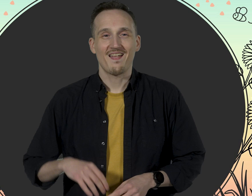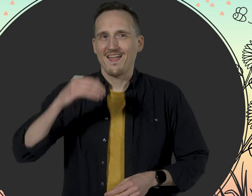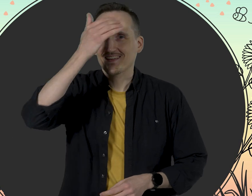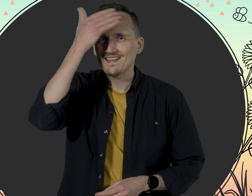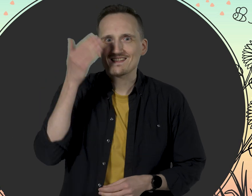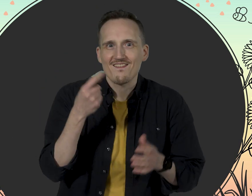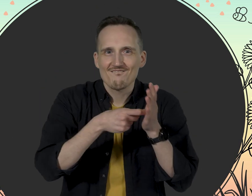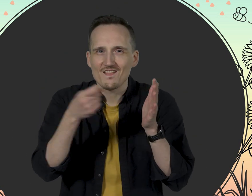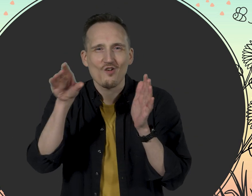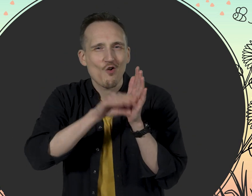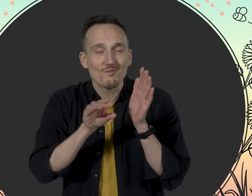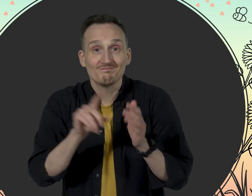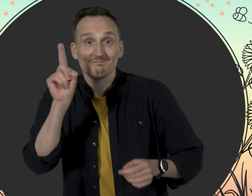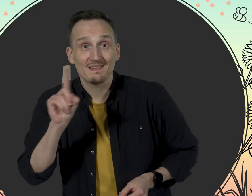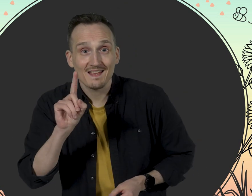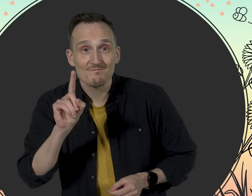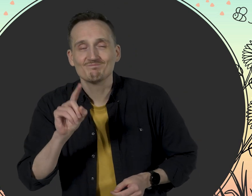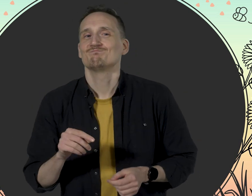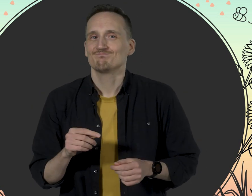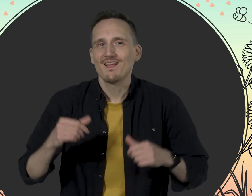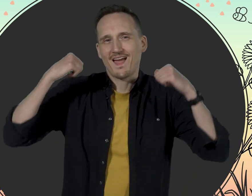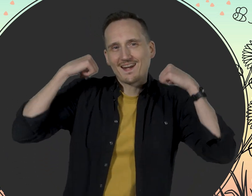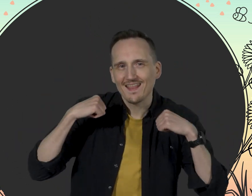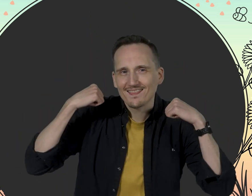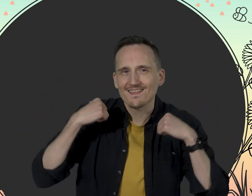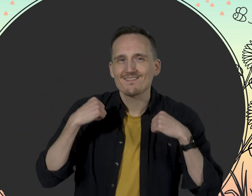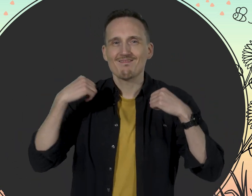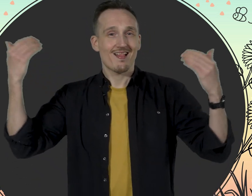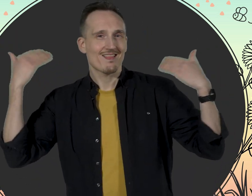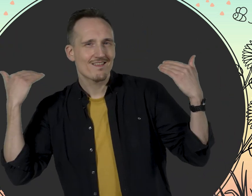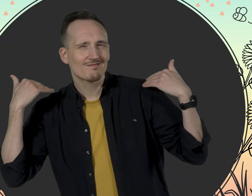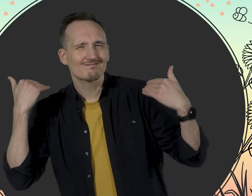Kesäisen viikon ohjelmaan kuuluu retkiä, liikuntaa -